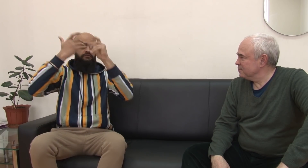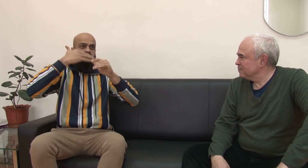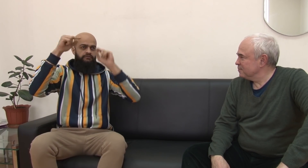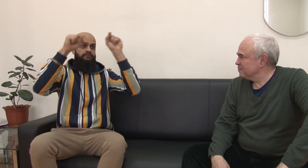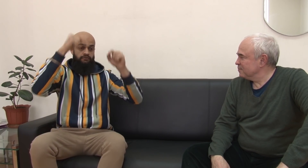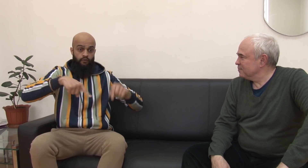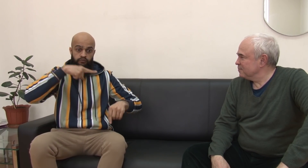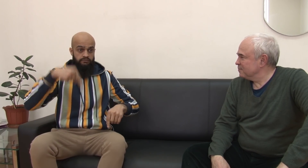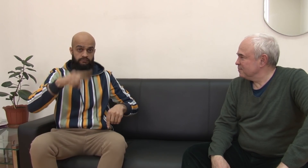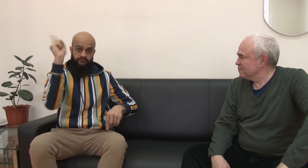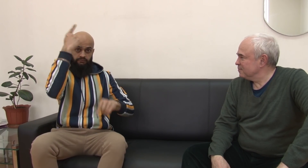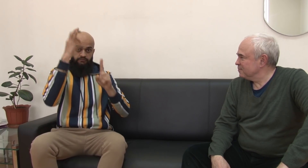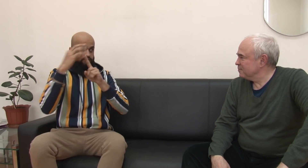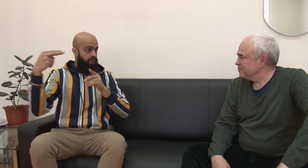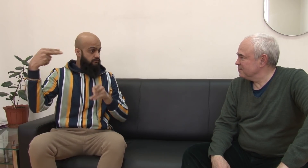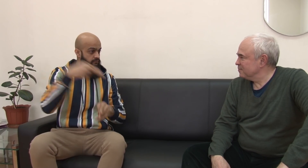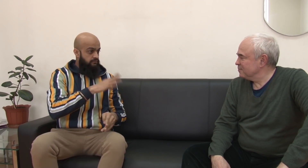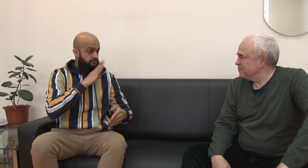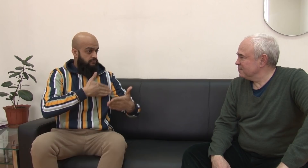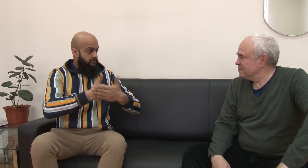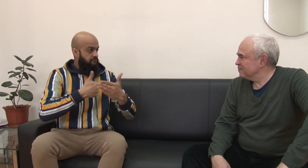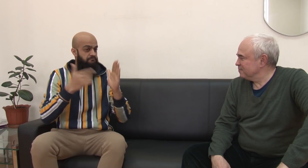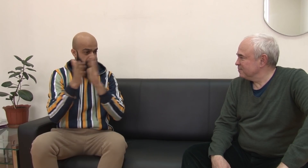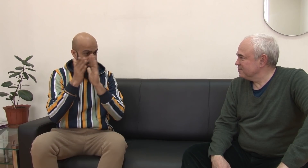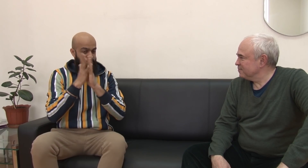Раньше не приезжали.